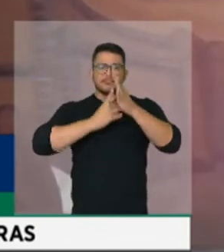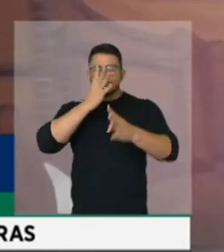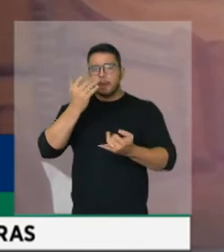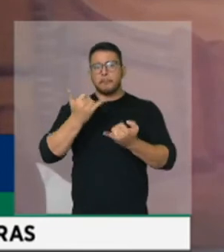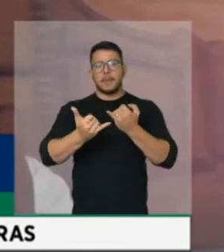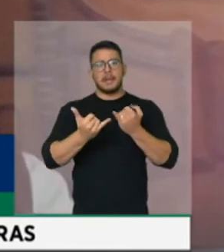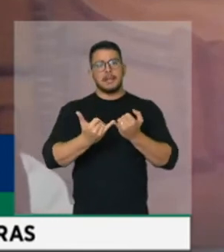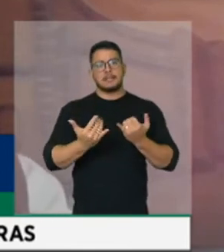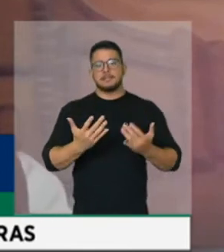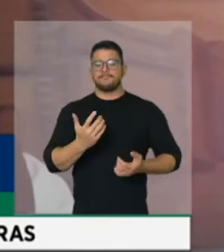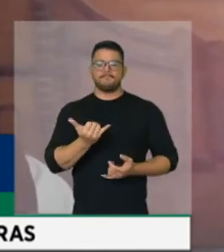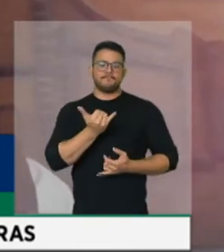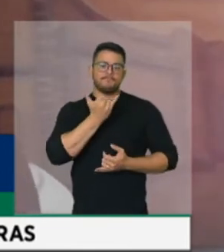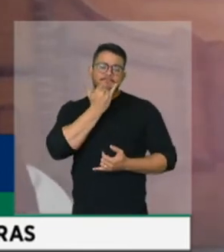AMÉRICA LATINA, RENTÁVEL, LUCRATIVA, A SEXTA EMPRESA